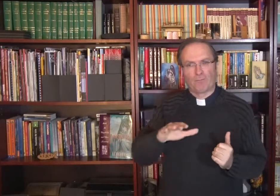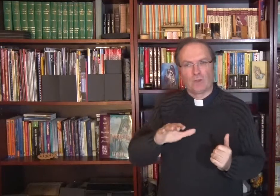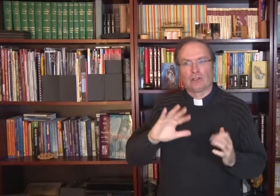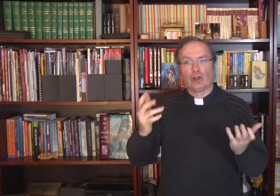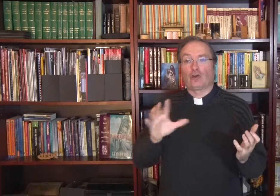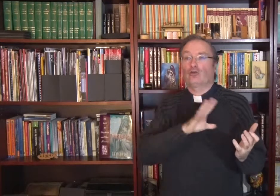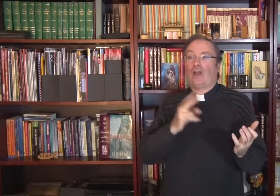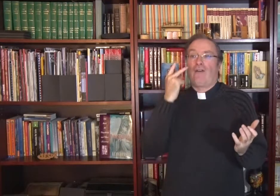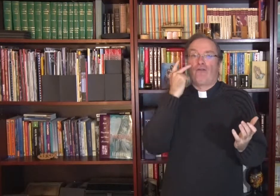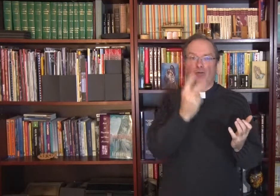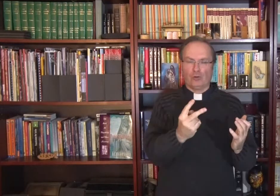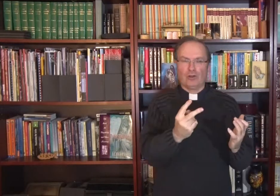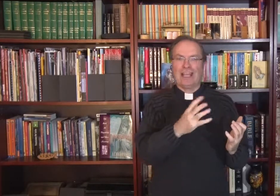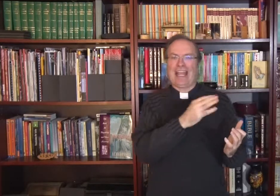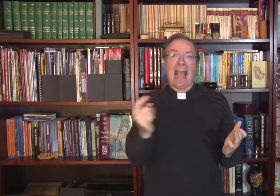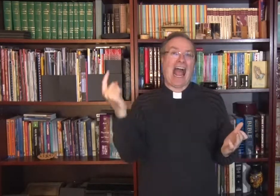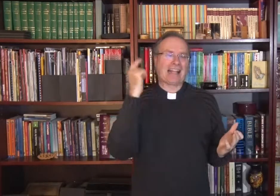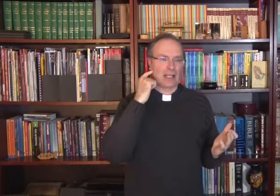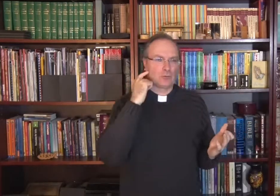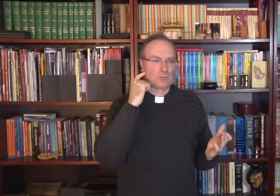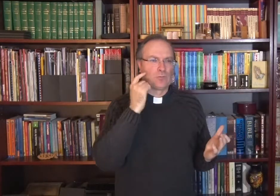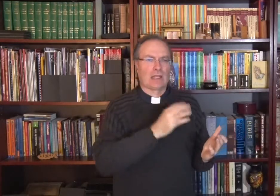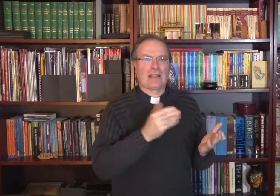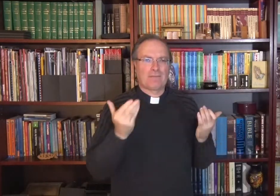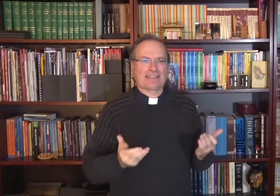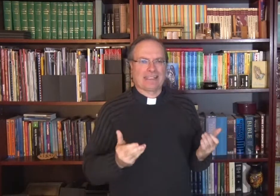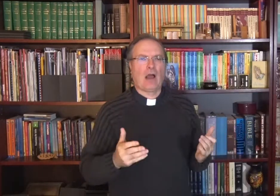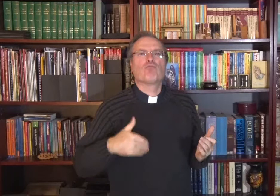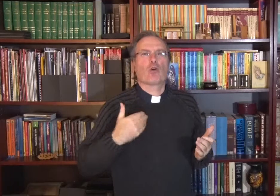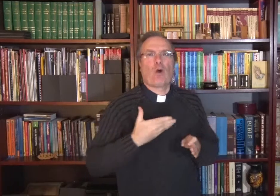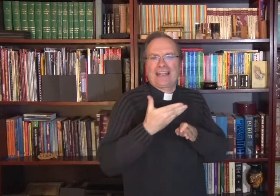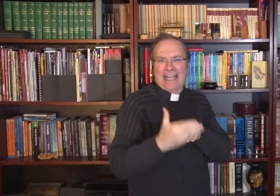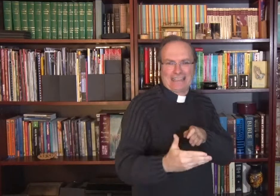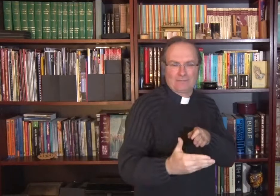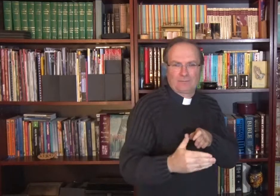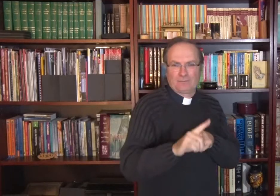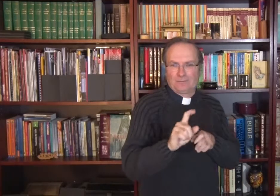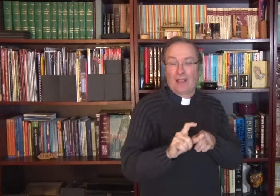de ce que tu as vu et entendu. Et maintenant, pourquoi tarder?